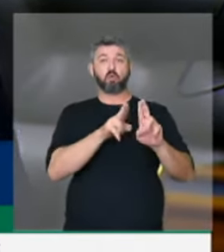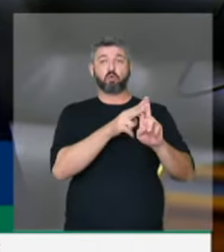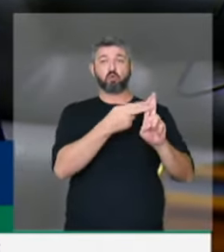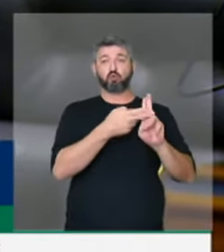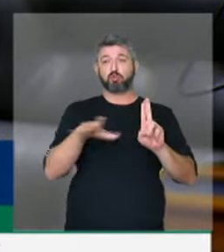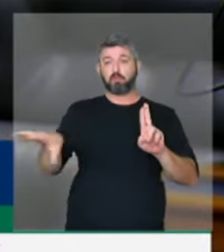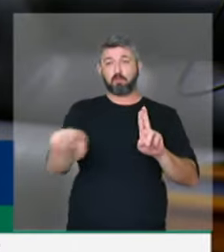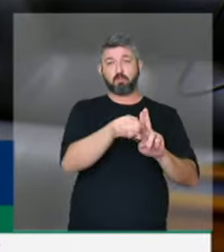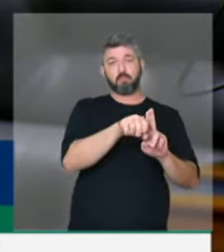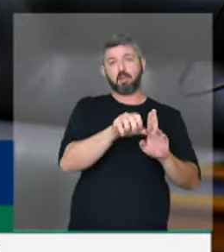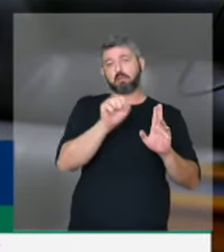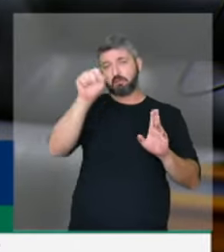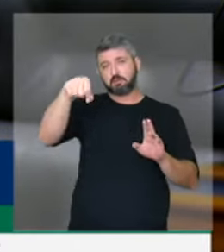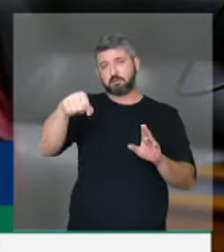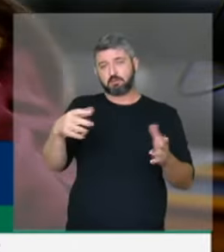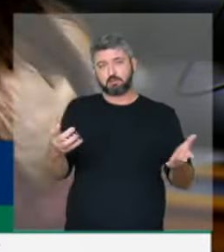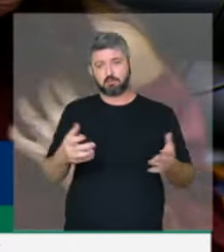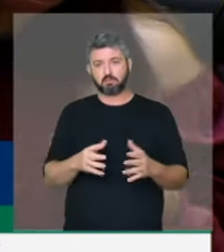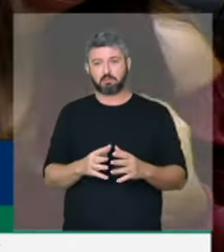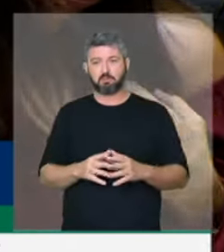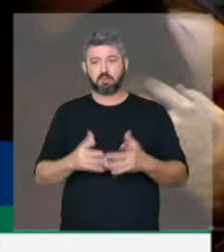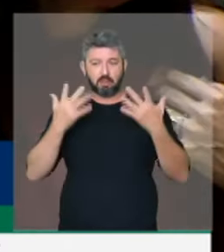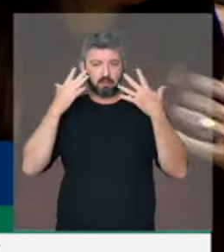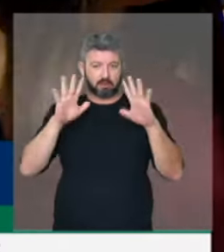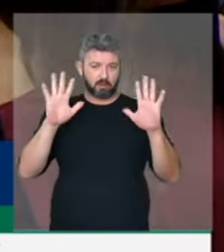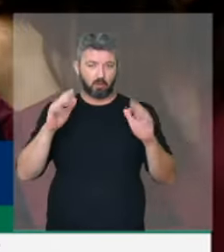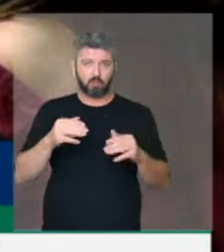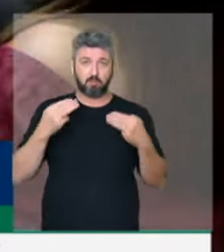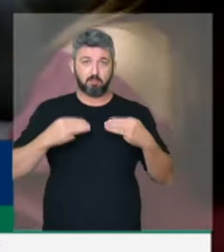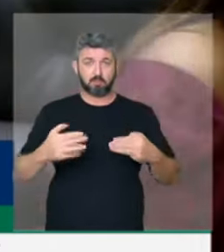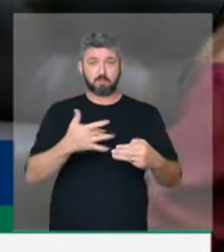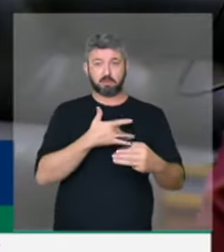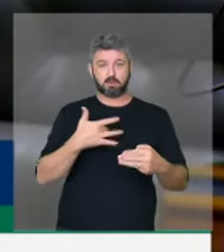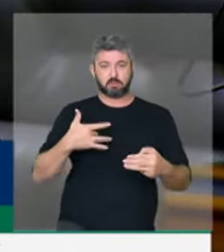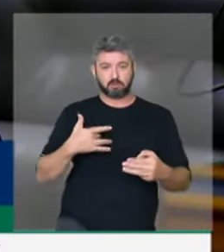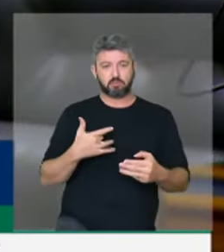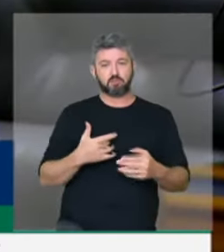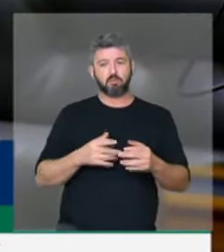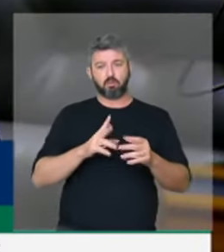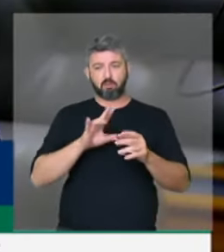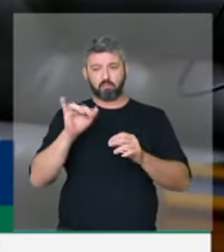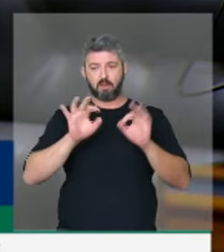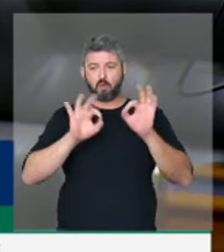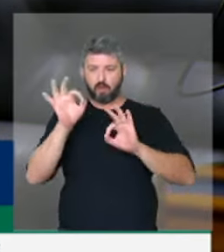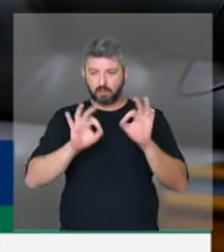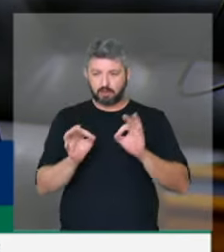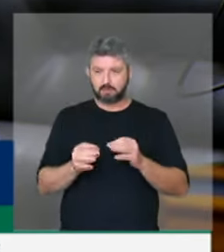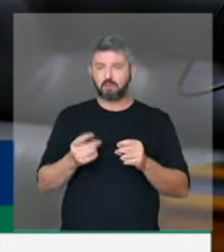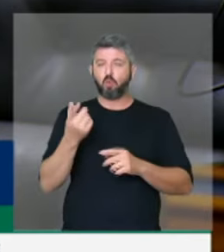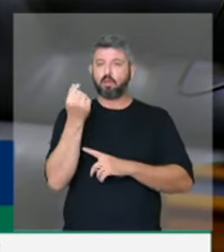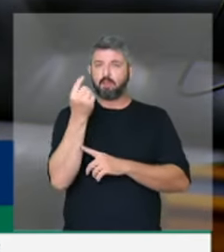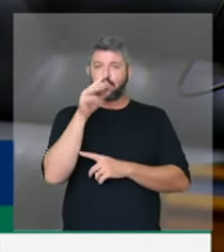ACREDITO QUE VÁ REGULAMENTAR UM POUCO A QUESTÃO DA TARIFAÇO SEJA O CUSTO DESSE LEITO, ISSO VAI SER AJUSTADO NATURALMENTE. MESMO PORQUE EU